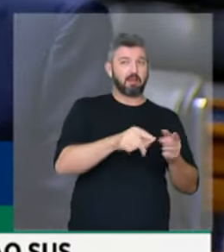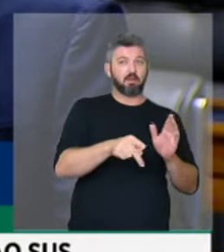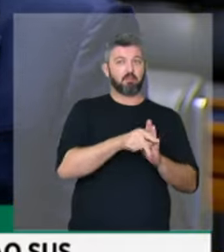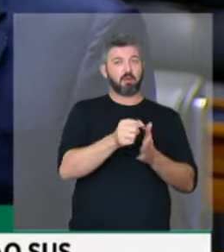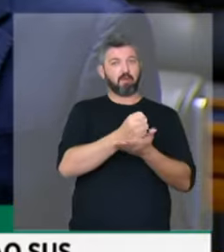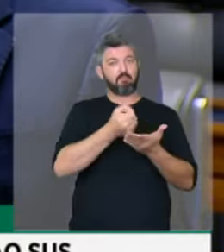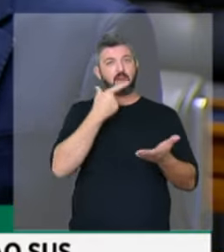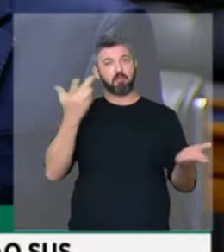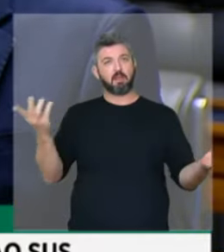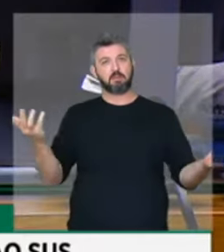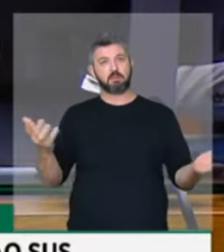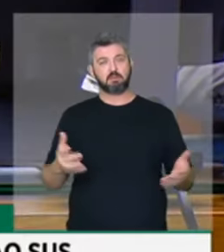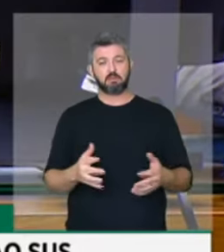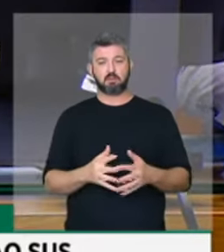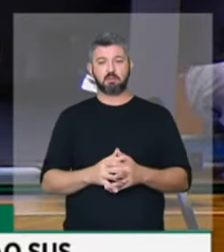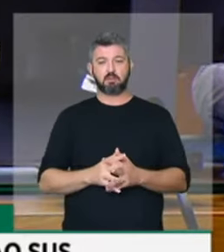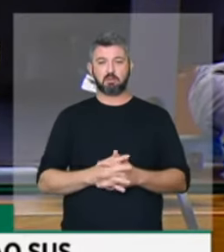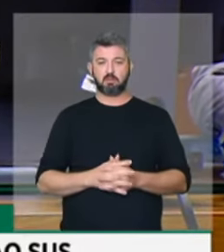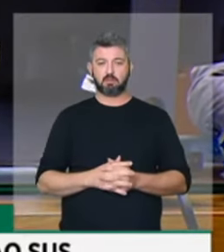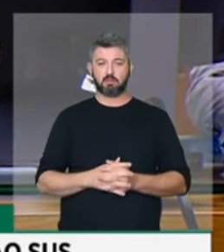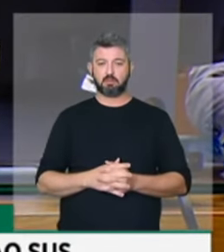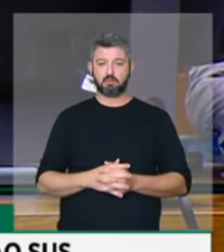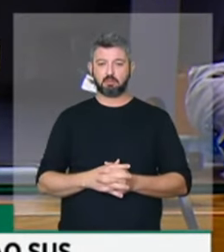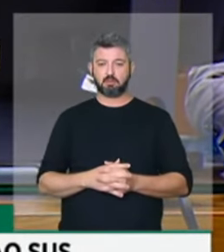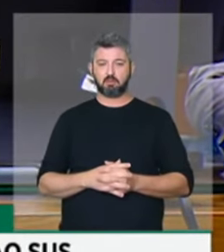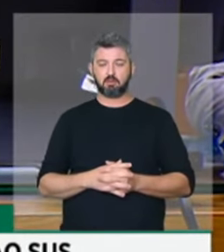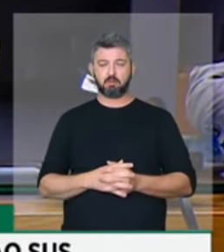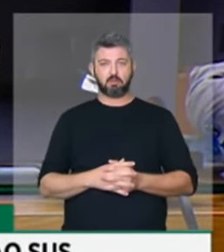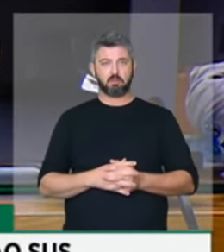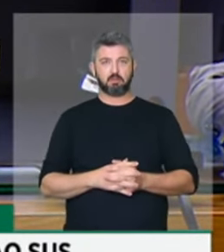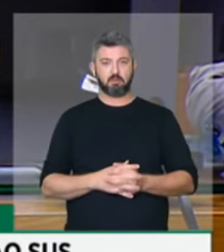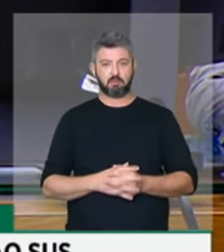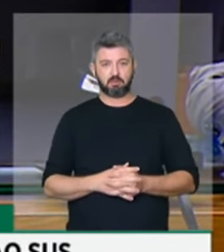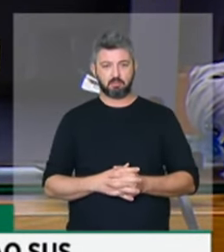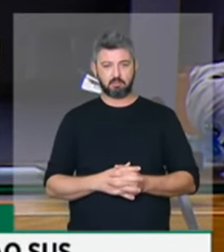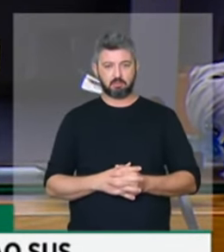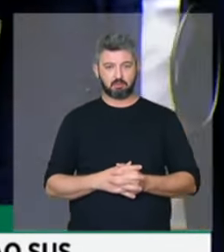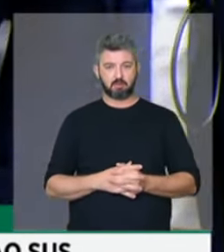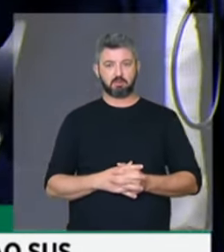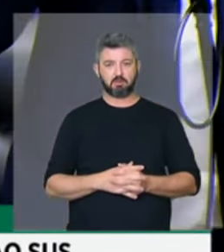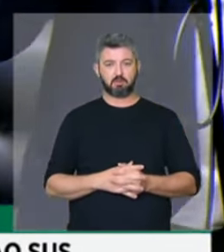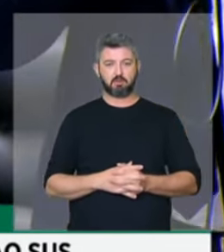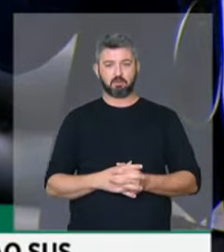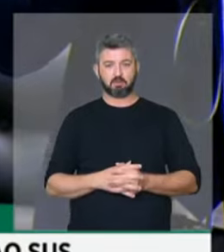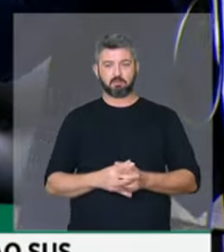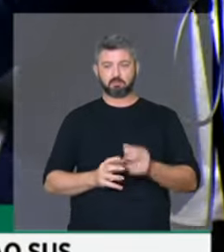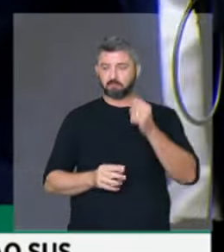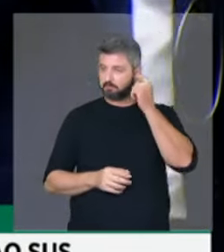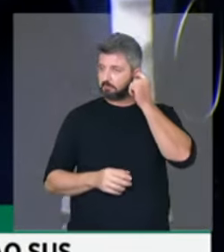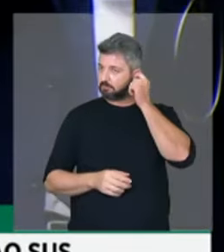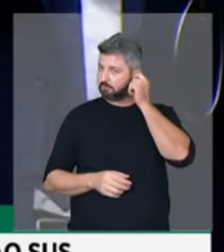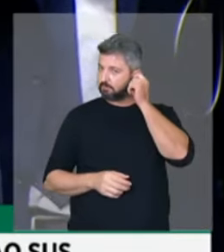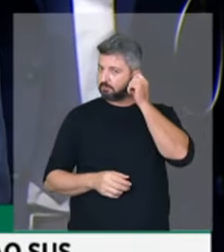[PRESIDENTE]: OBRIGADO, DEPUTADO CURY. RELATOR. -- [DEPUTADO]: POSSO LER PARA FICAR É DISPOSIÇÃO DA... DOS COLEGAS DE OPOSIÇÃ